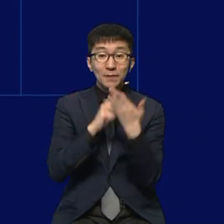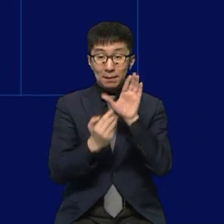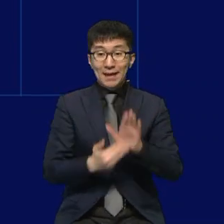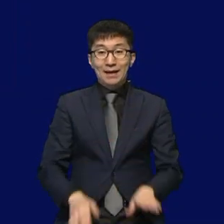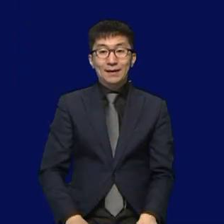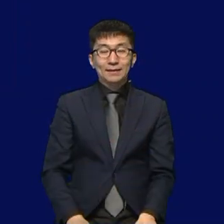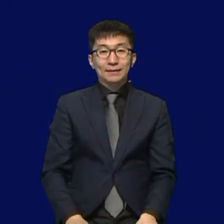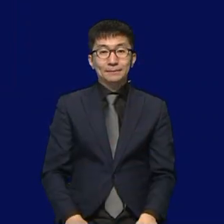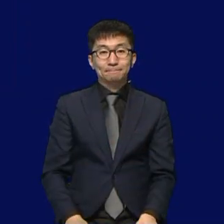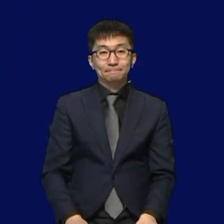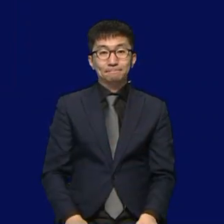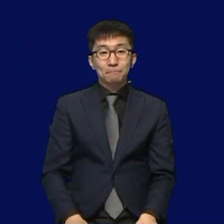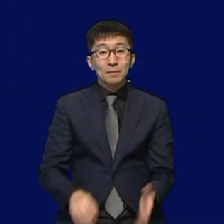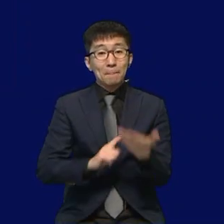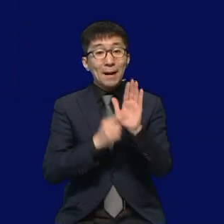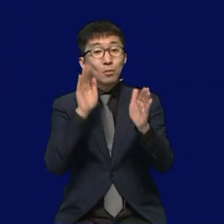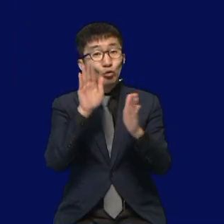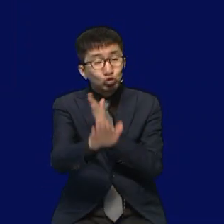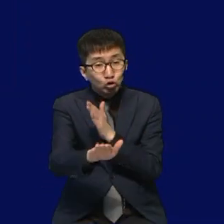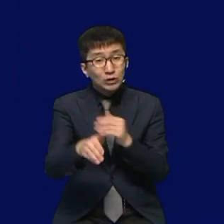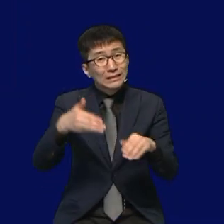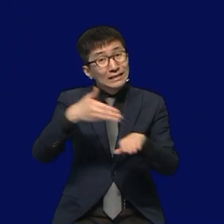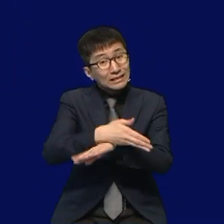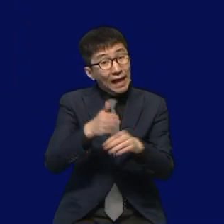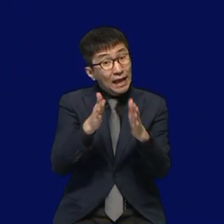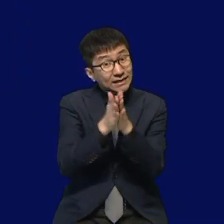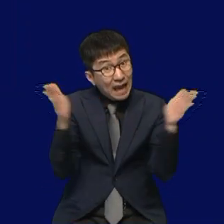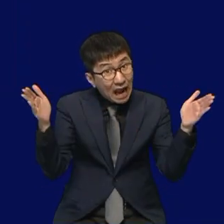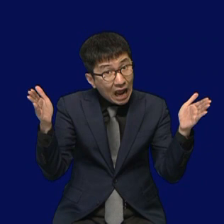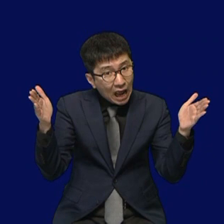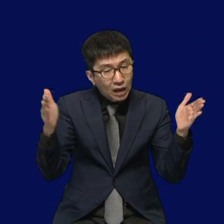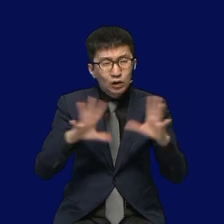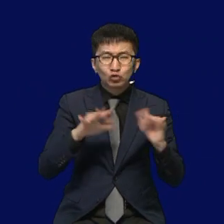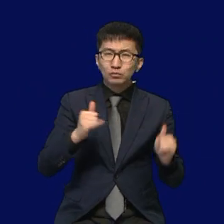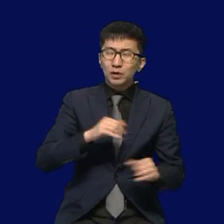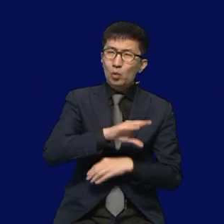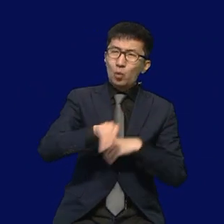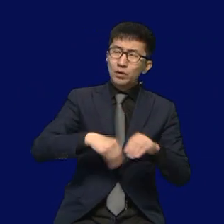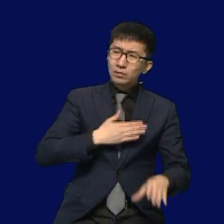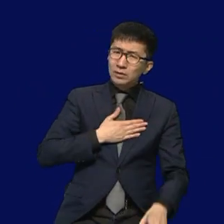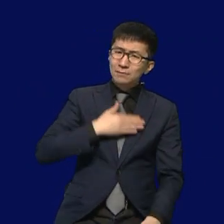발표 후 너무 늦게 시행하면 국민 감정을 상하게 할 수 있다는 의견과 반대로 너무